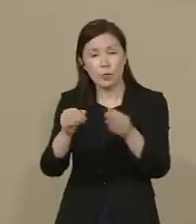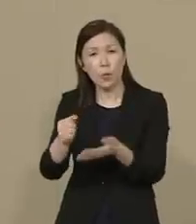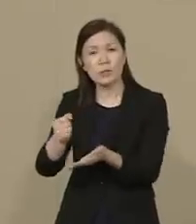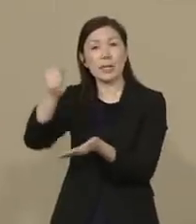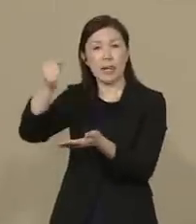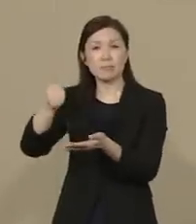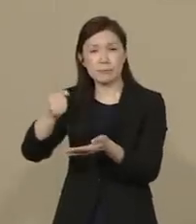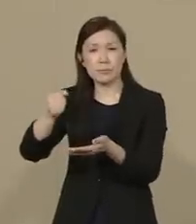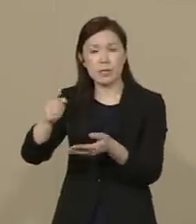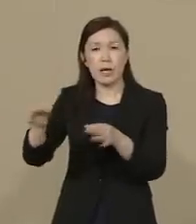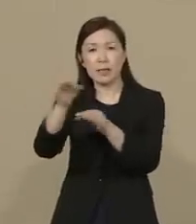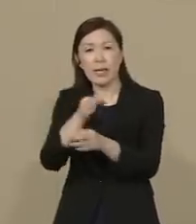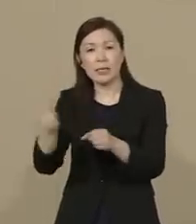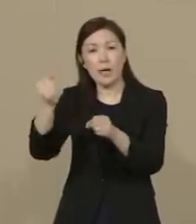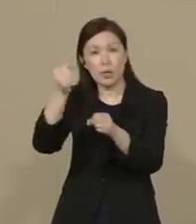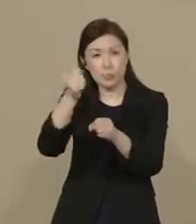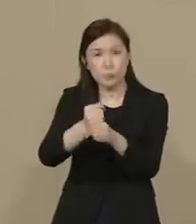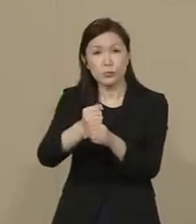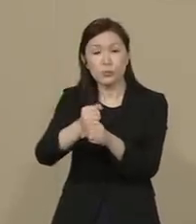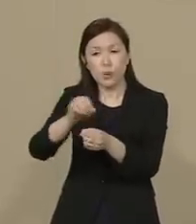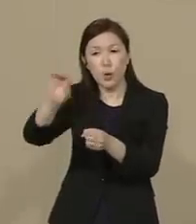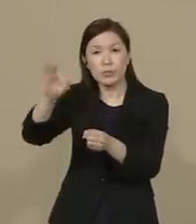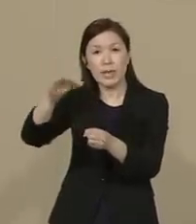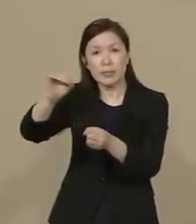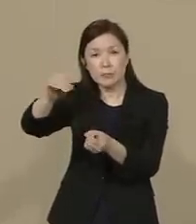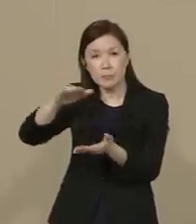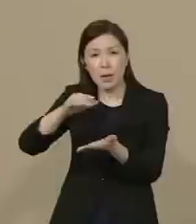景気回復による税収増を活用し